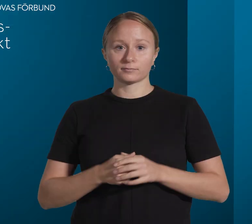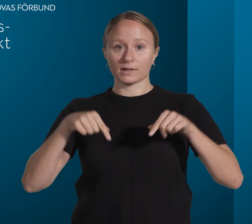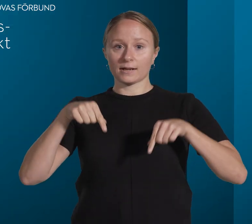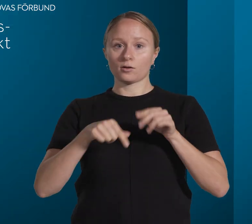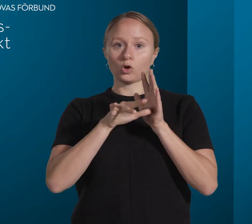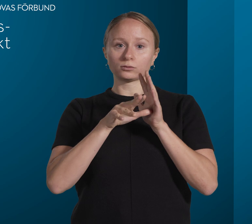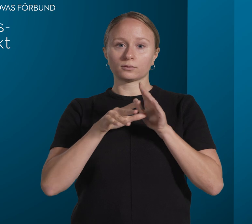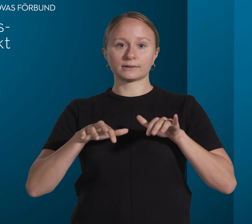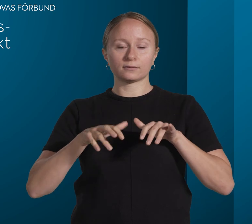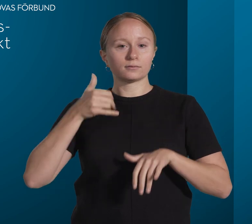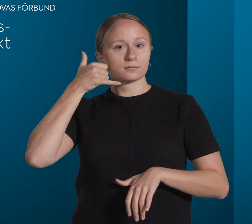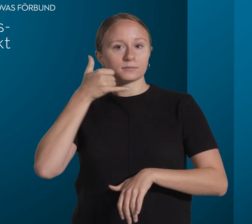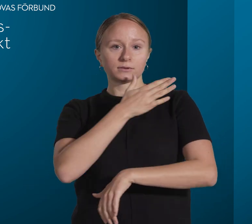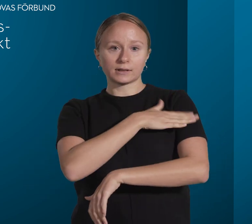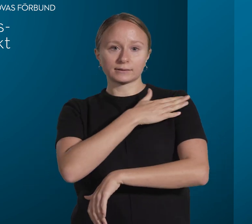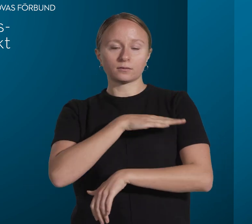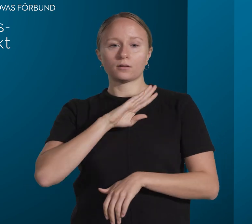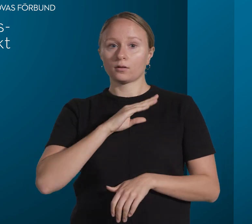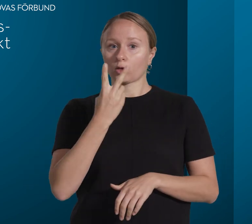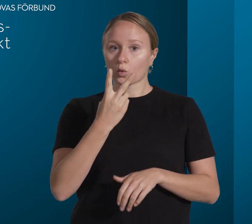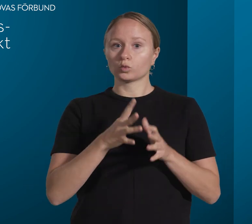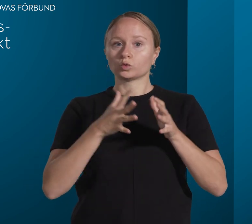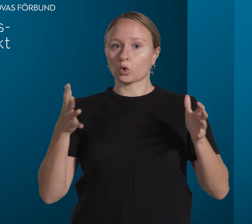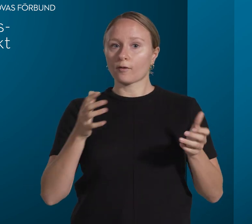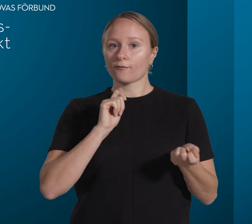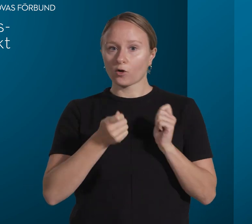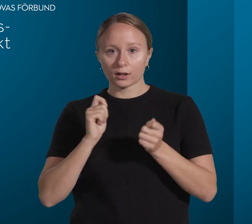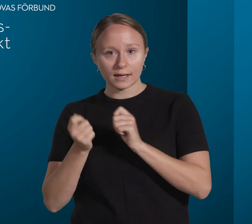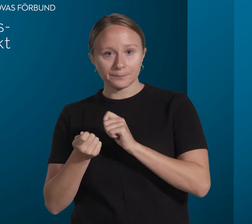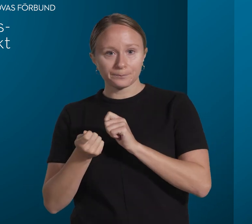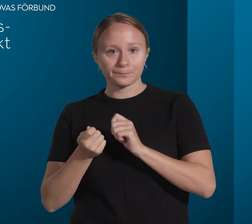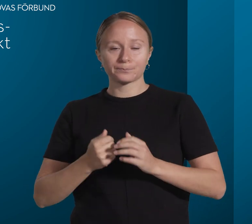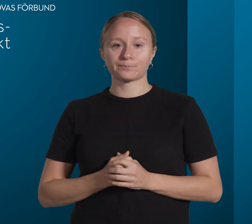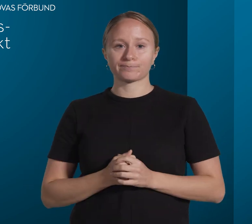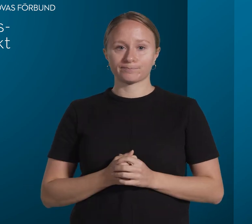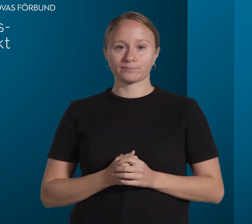I höst kommer två stora förändringar att ske i texttelefonitjänsten (TFT/TPP).